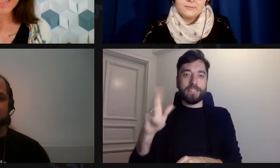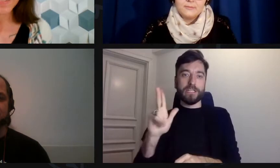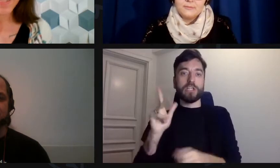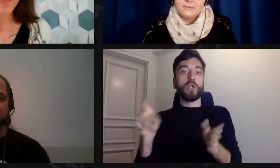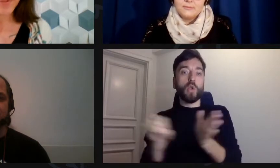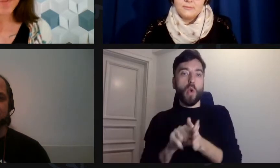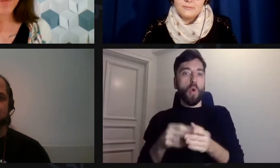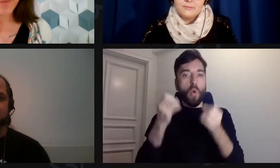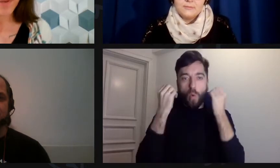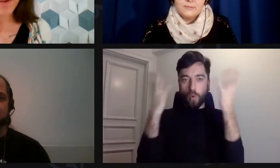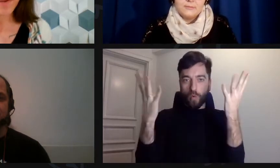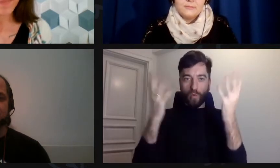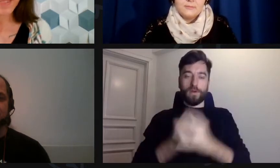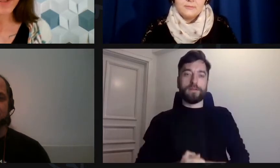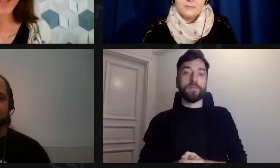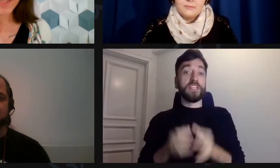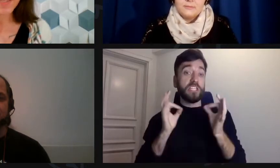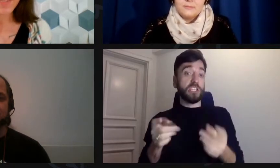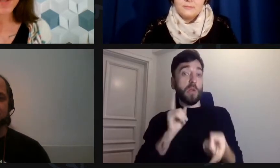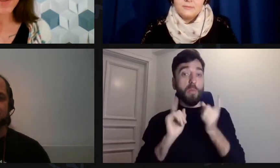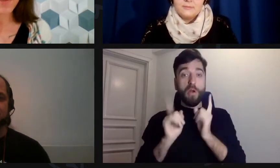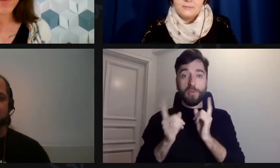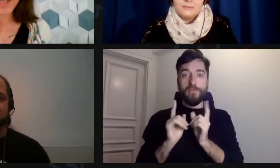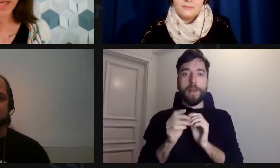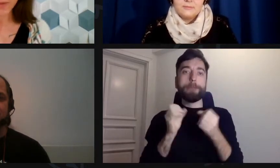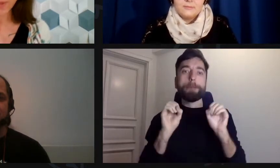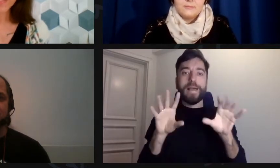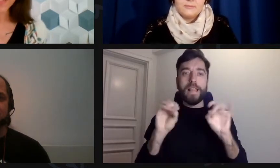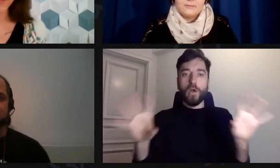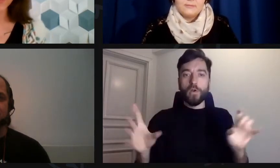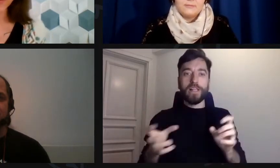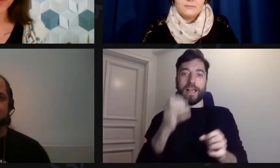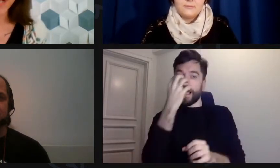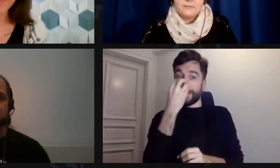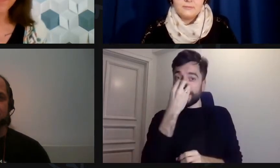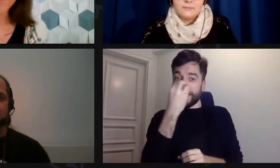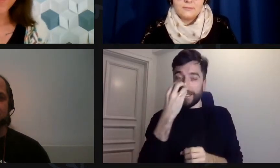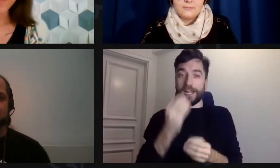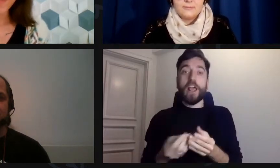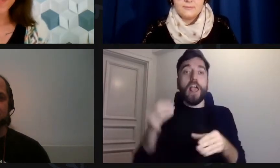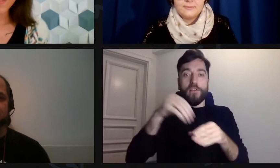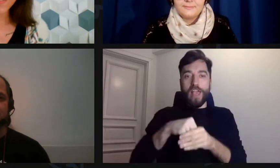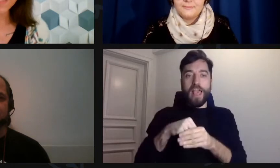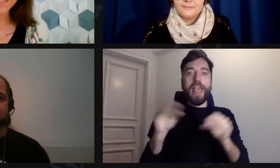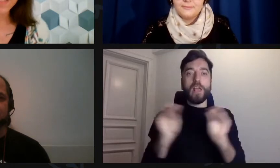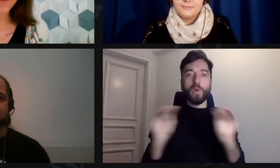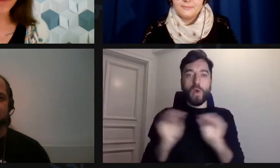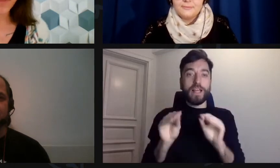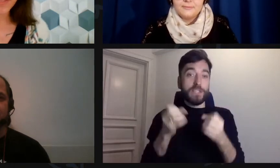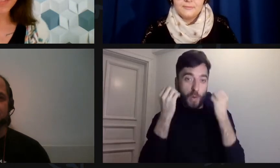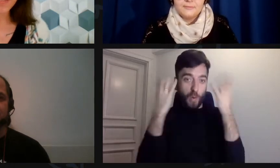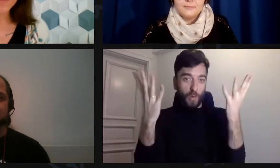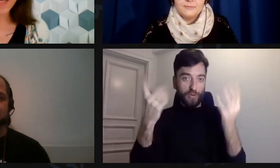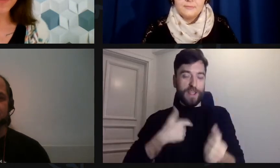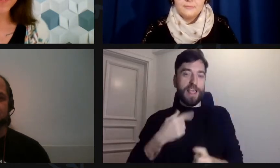Dzisiaj porozmawiamy o pedagogice cyrku w edukacji i kulturze. Ja się nazywam Dominika Knap,